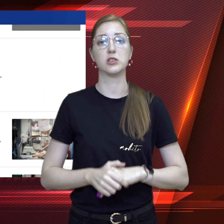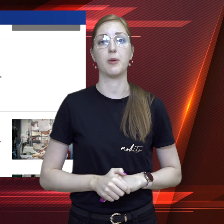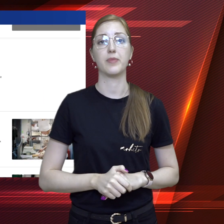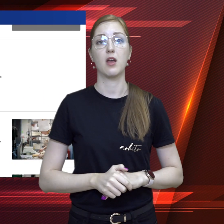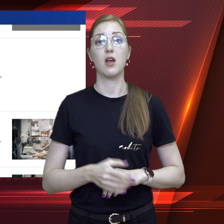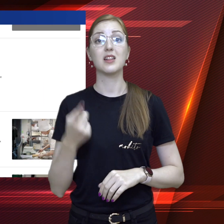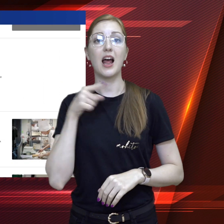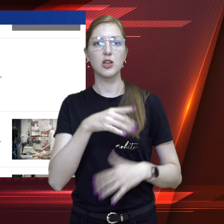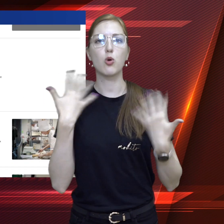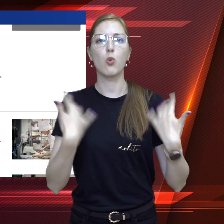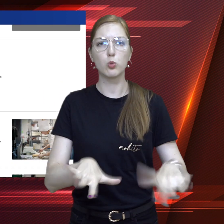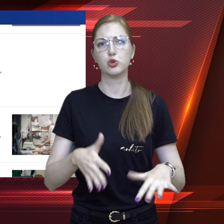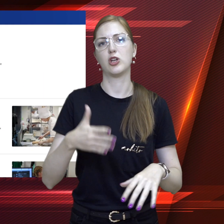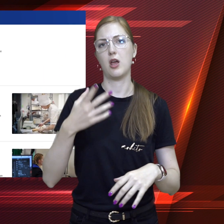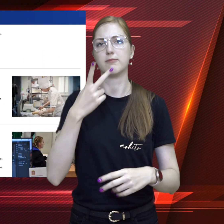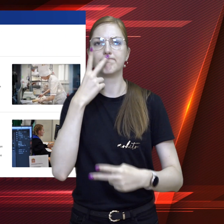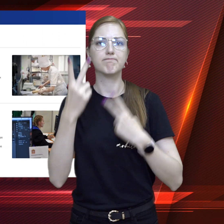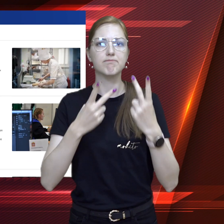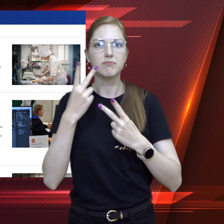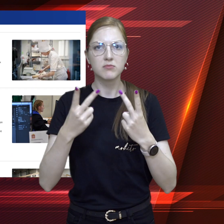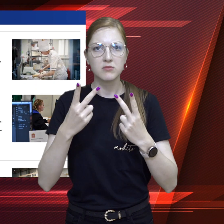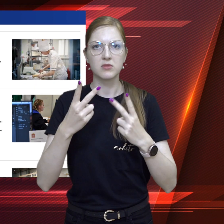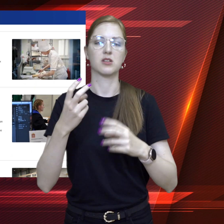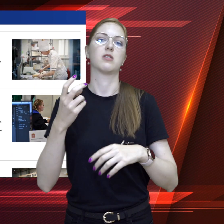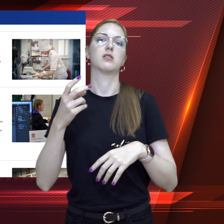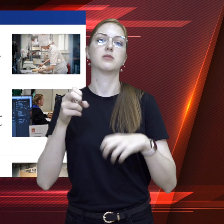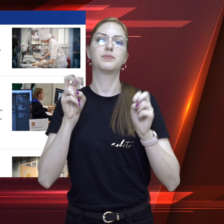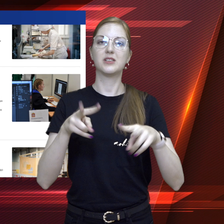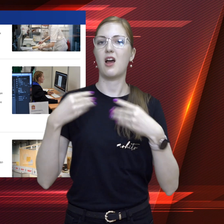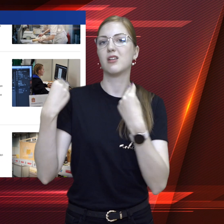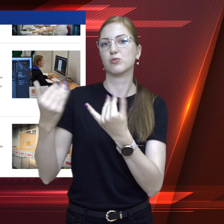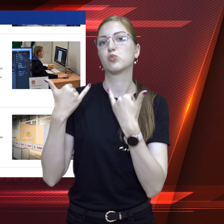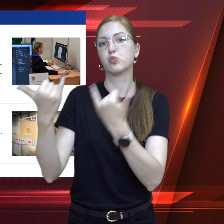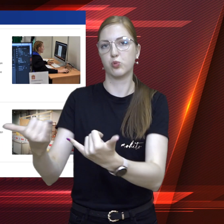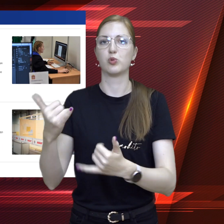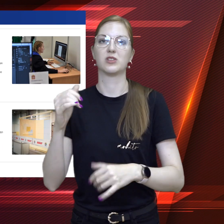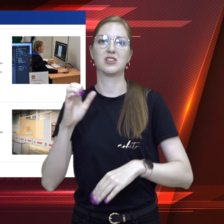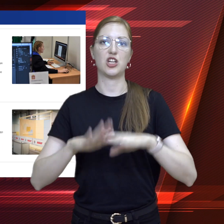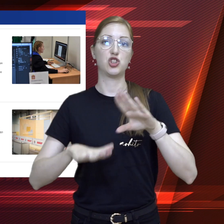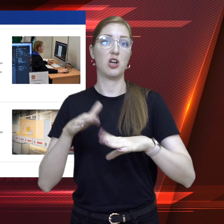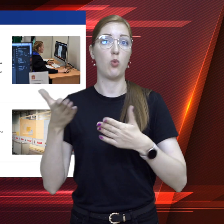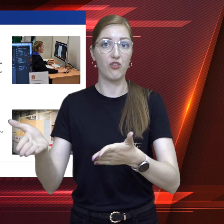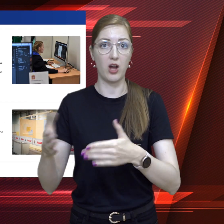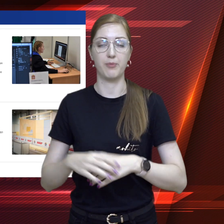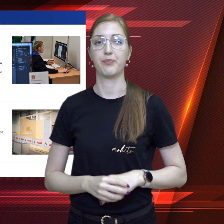Для них предусмотрены стажировки.